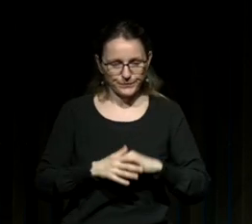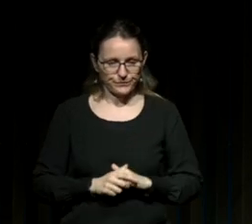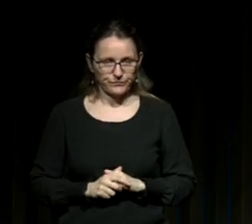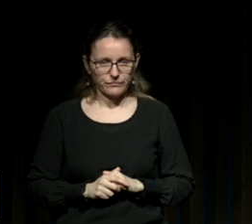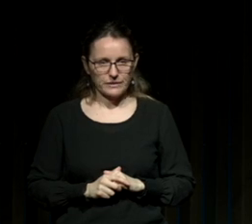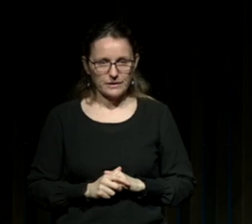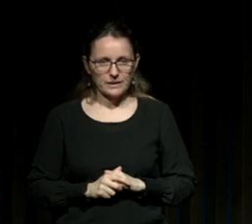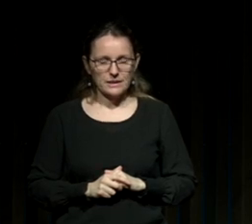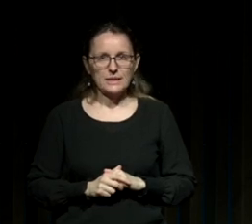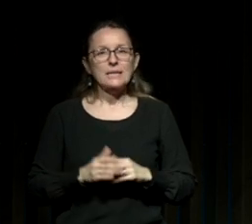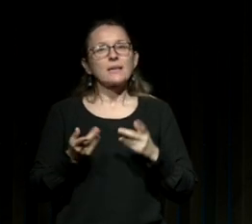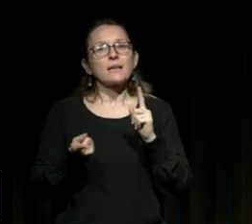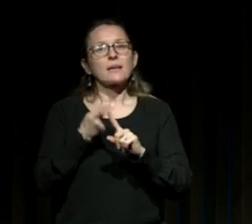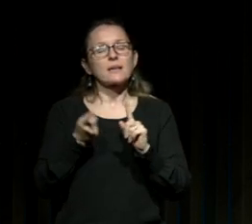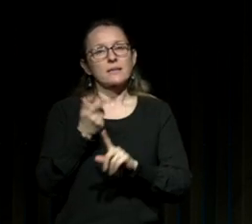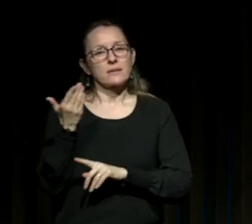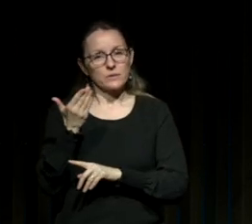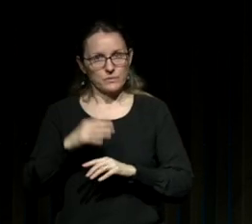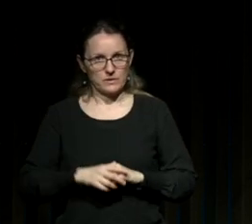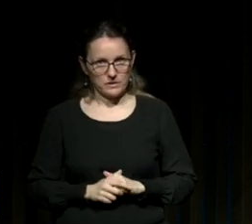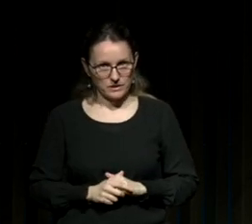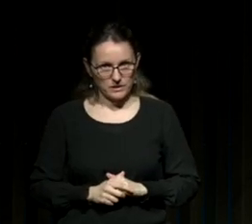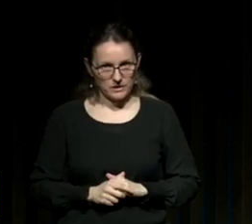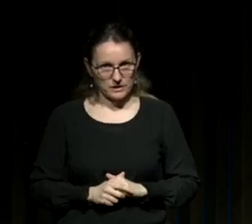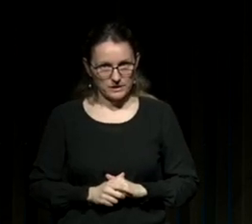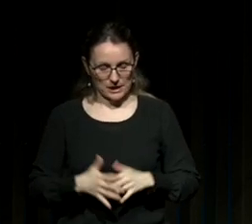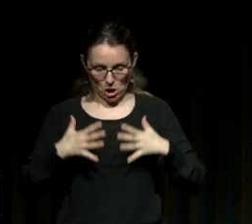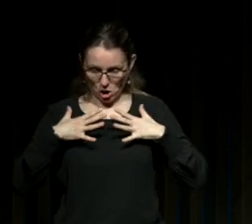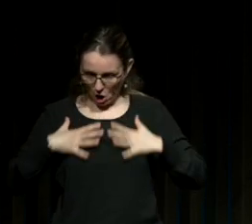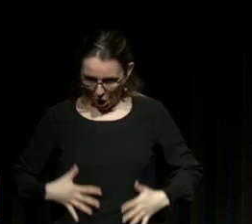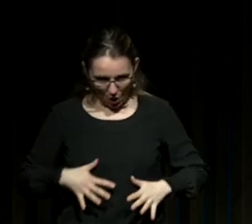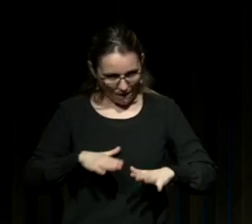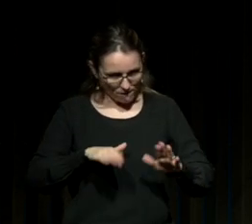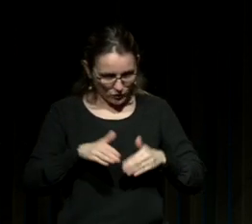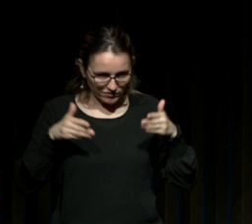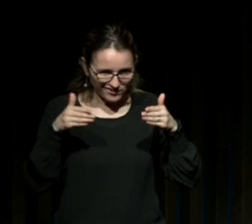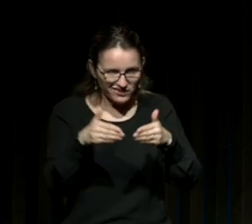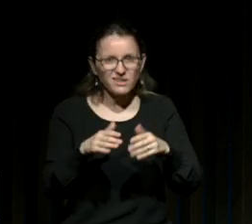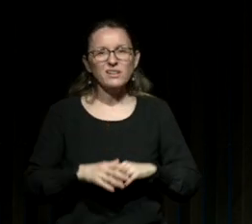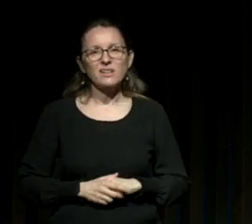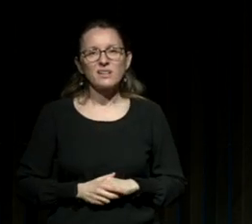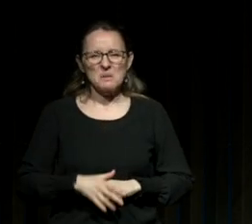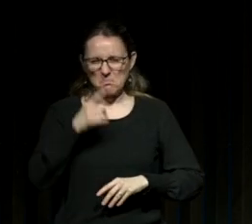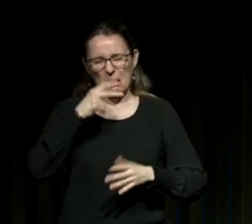important c'est d'être dans la physiologie de ne pas donner des régimes restrictifs déséquilibré